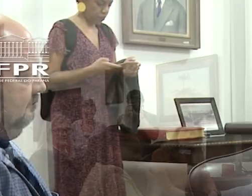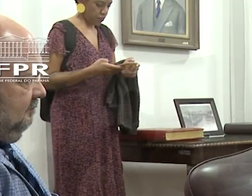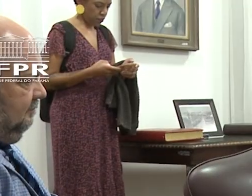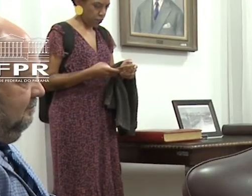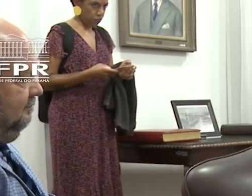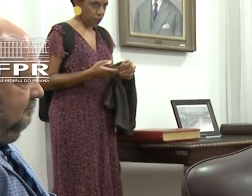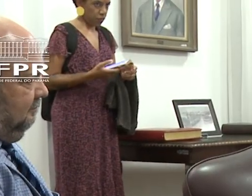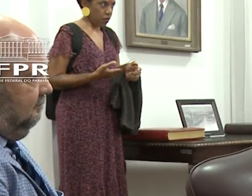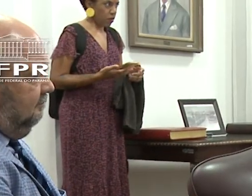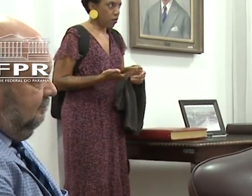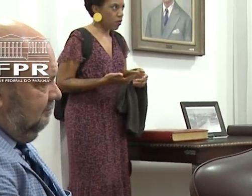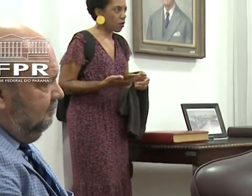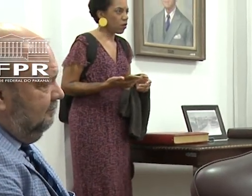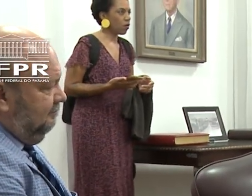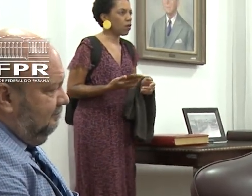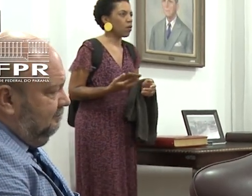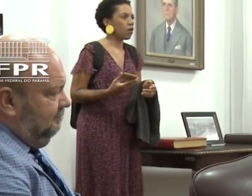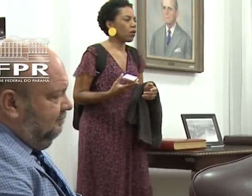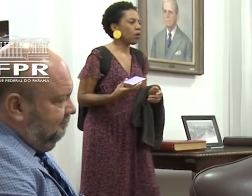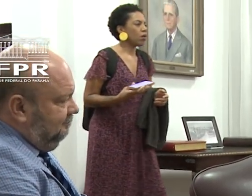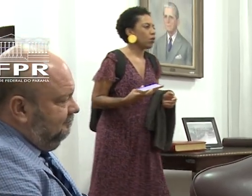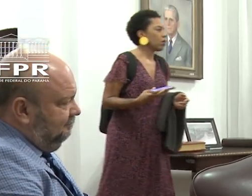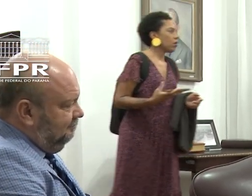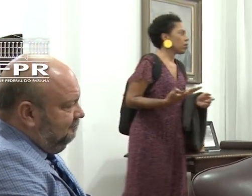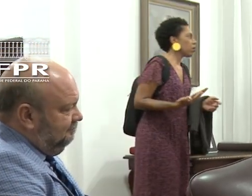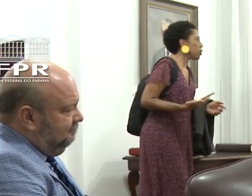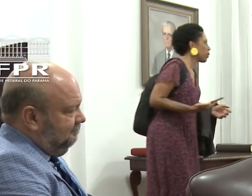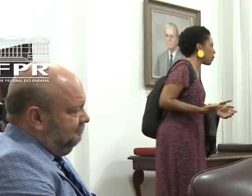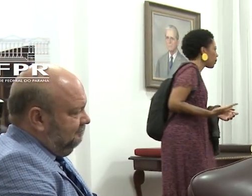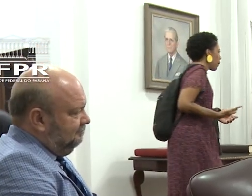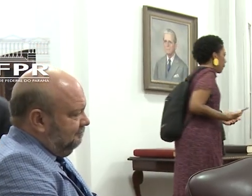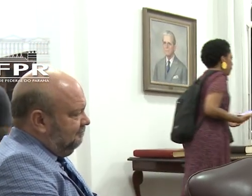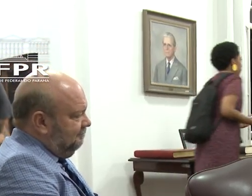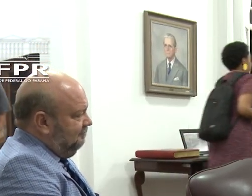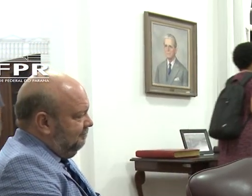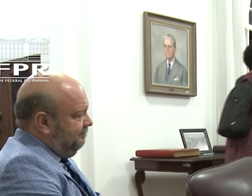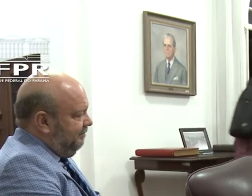de Cultura do Paraná e do Laboratório de Cultura Digital da UFPR.